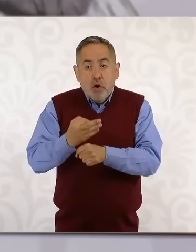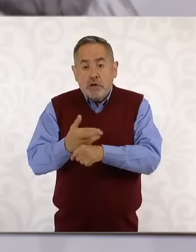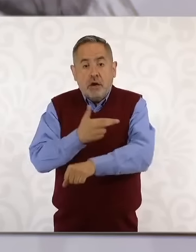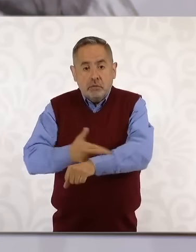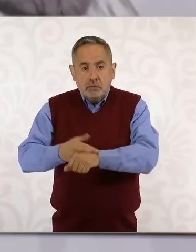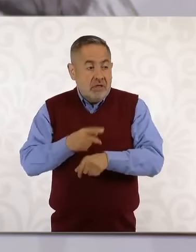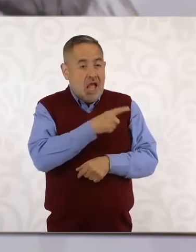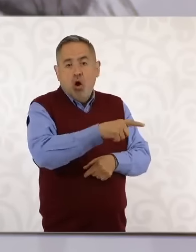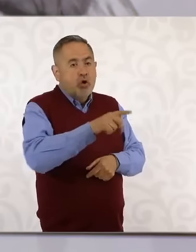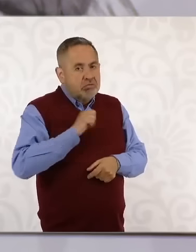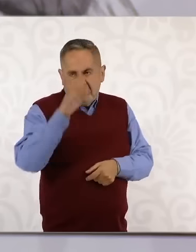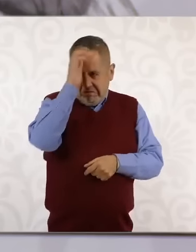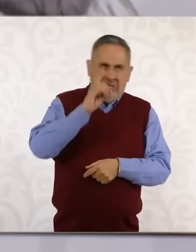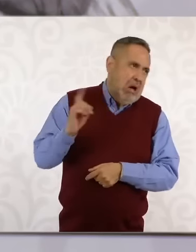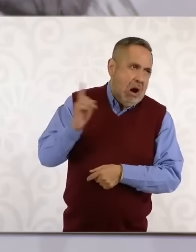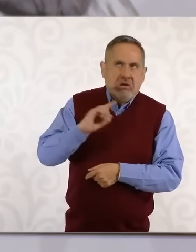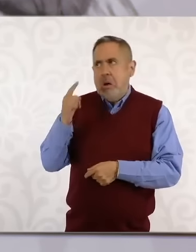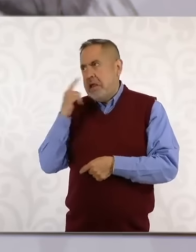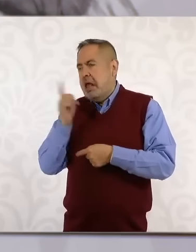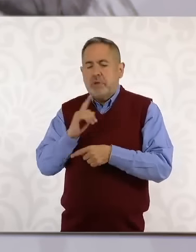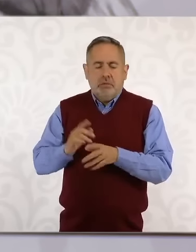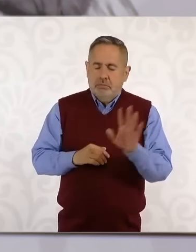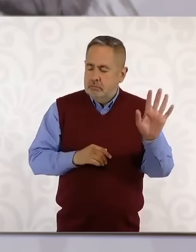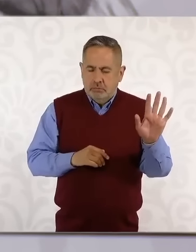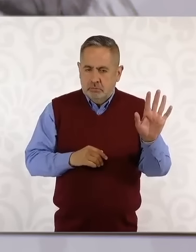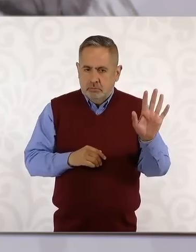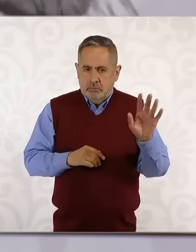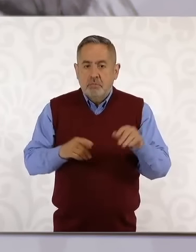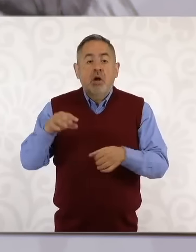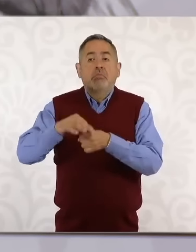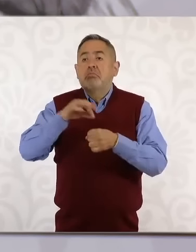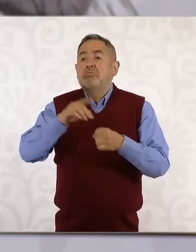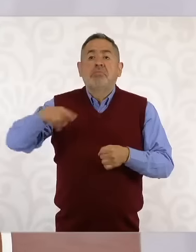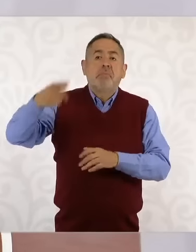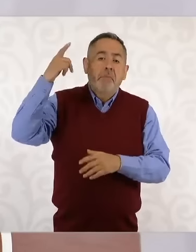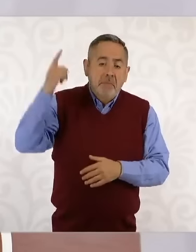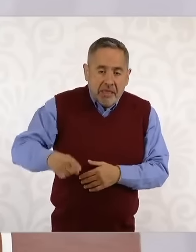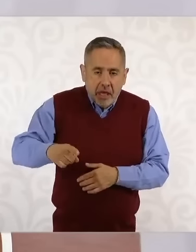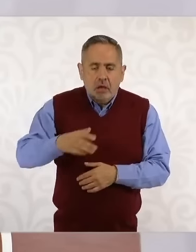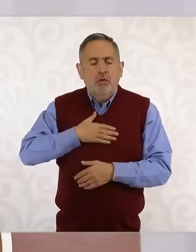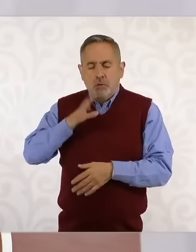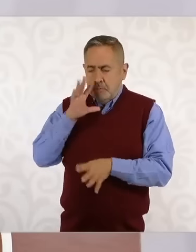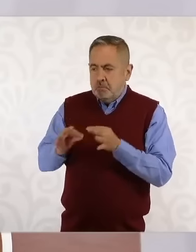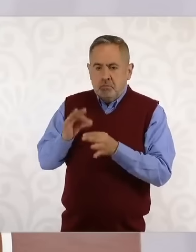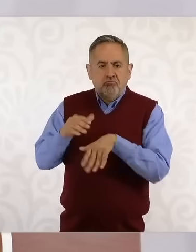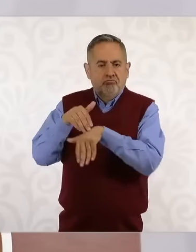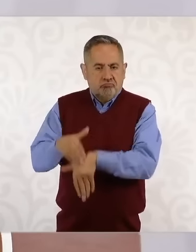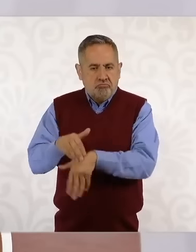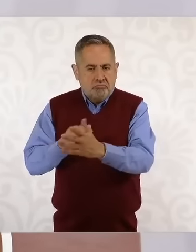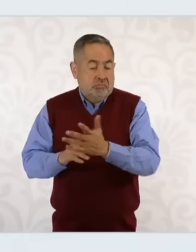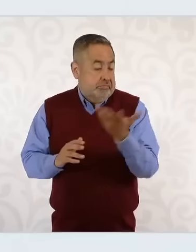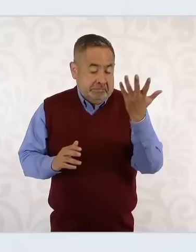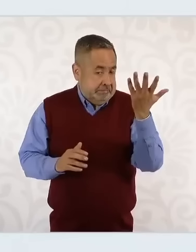está de acuerdo, pero hubo un mandato popular que es el que estamos cumpliendo y hemos estado